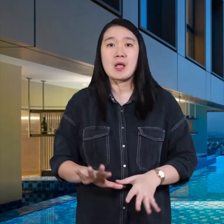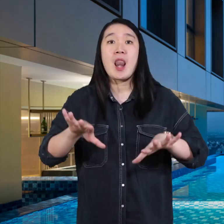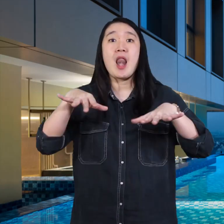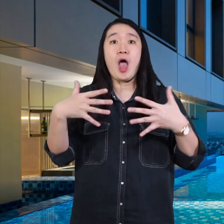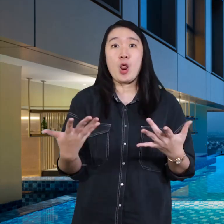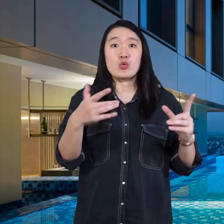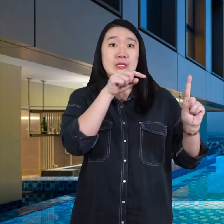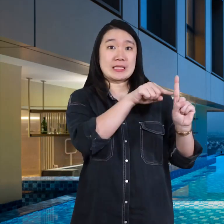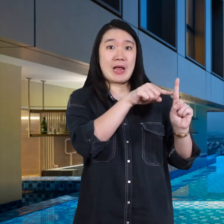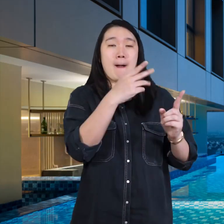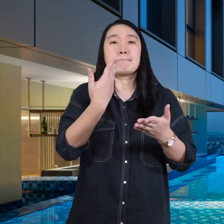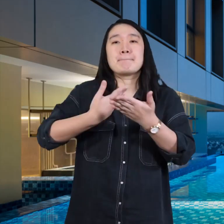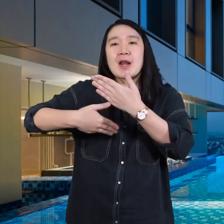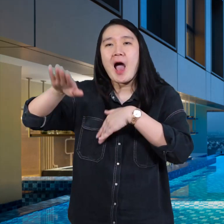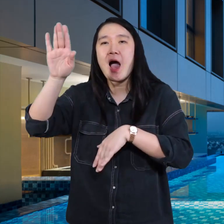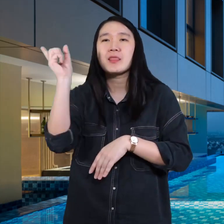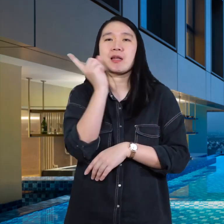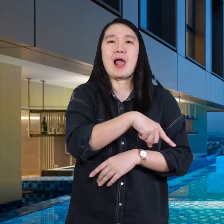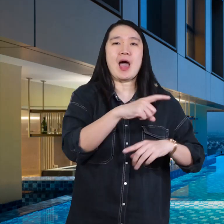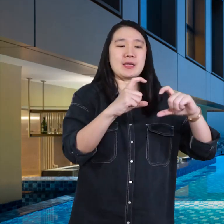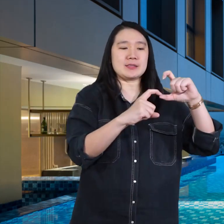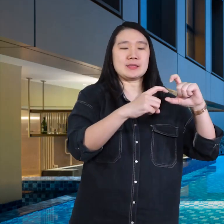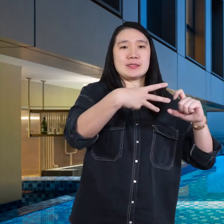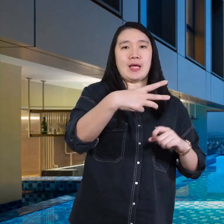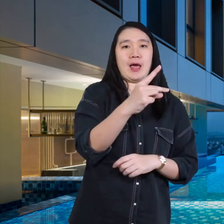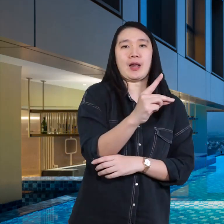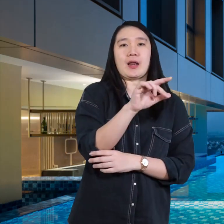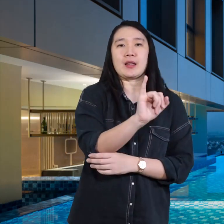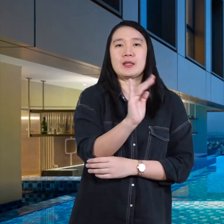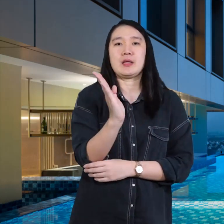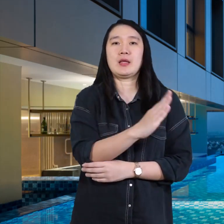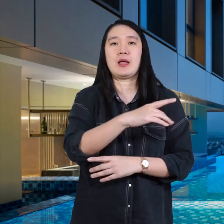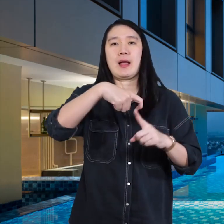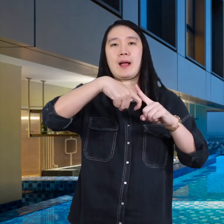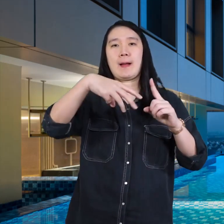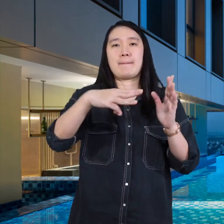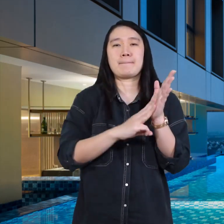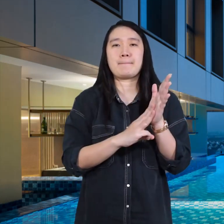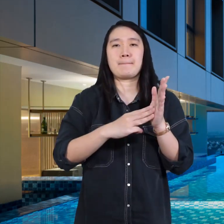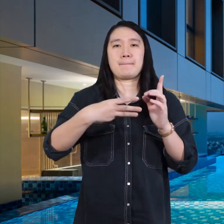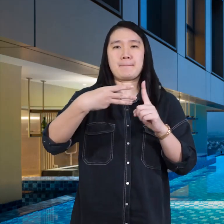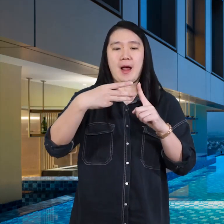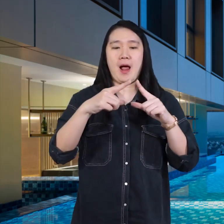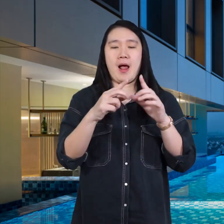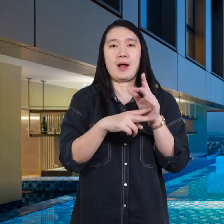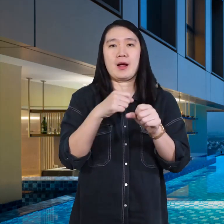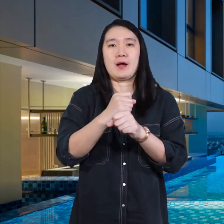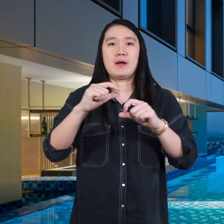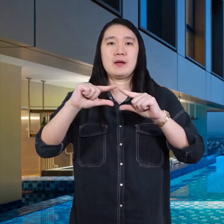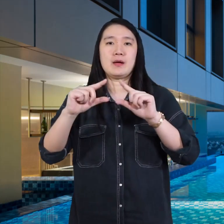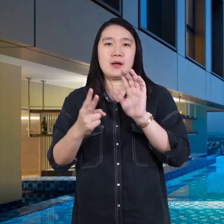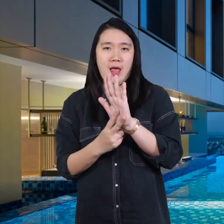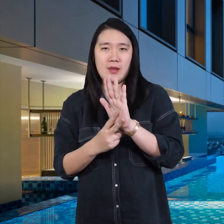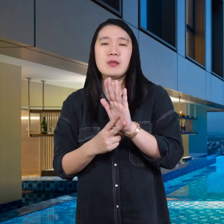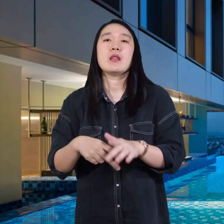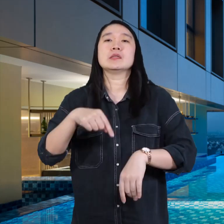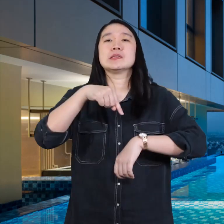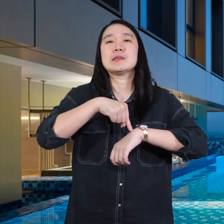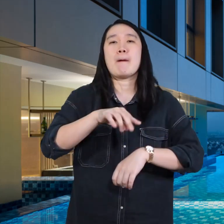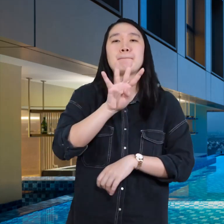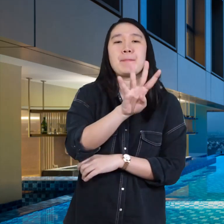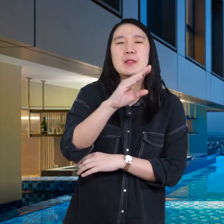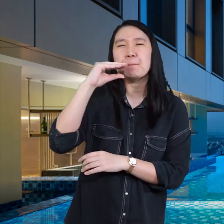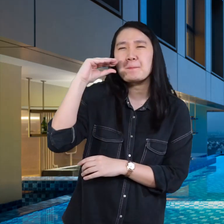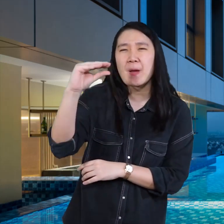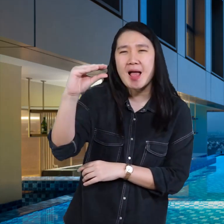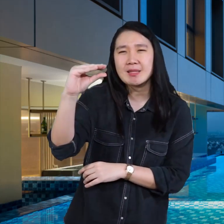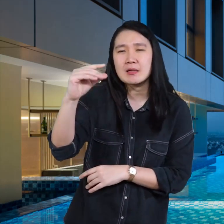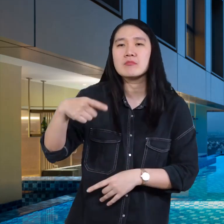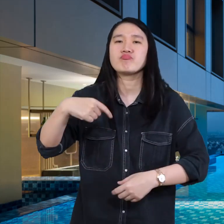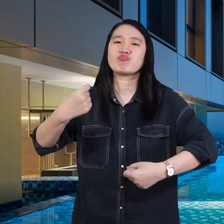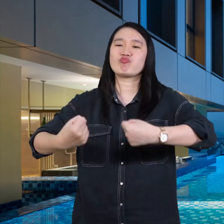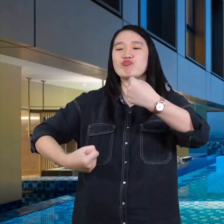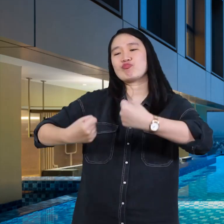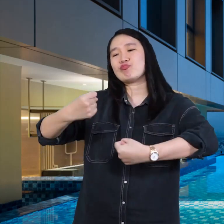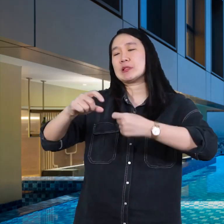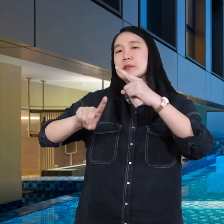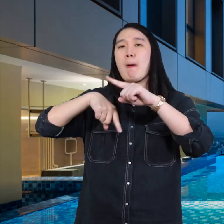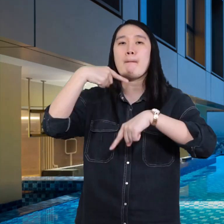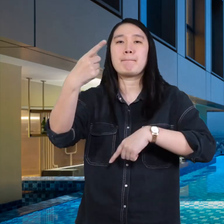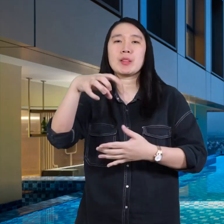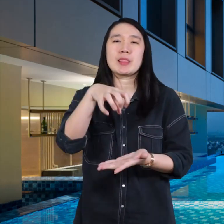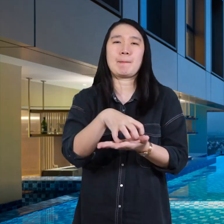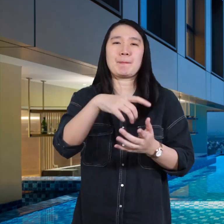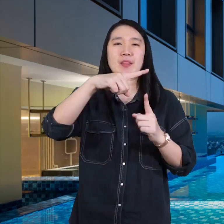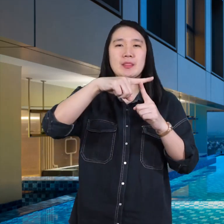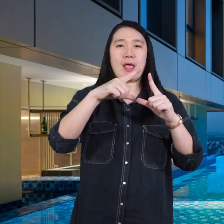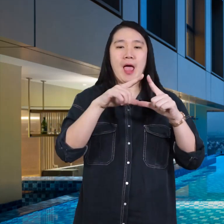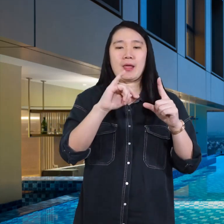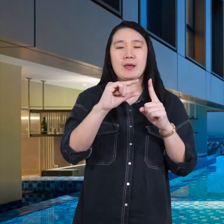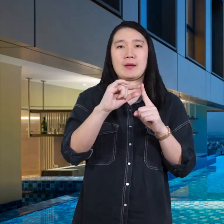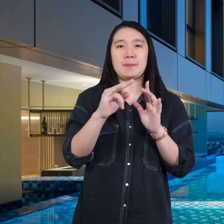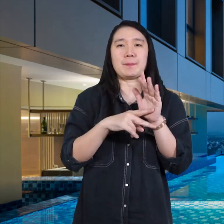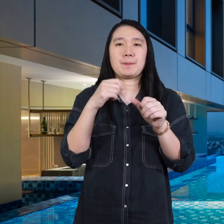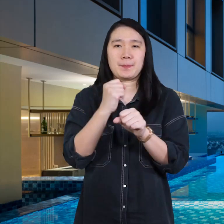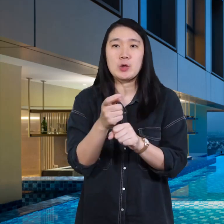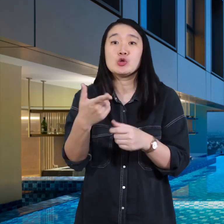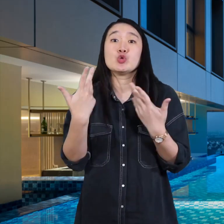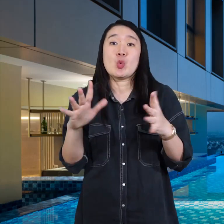Lalu dia berangkat dari Seri Kembangan jam 4 pagi menyetir sampai ke Taiping